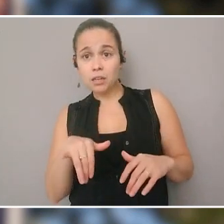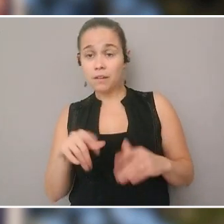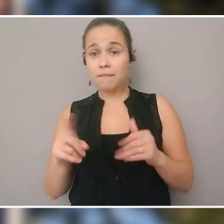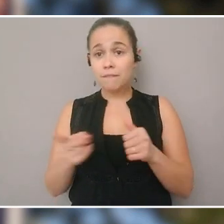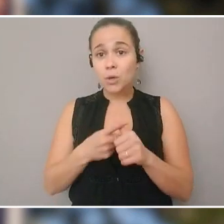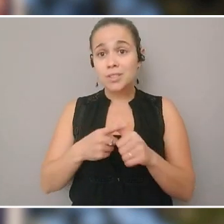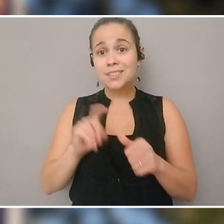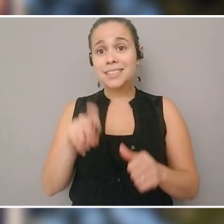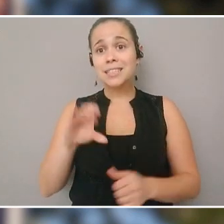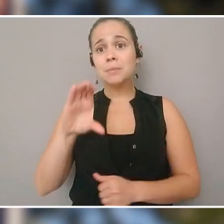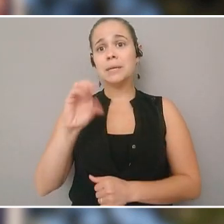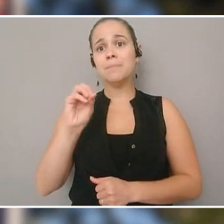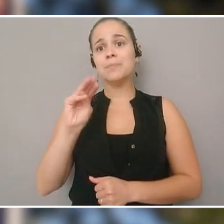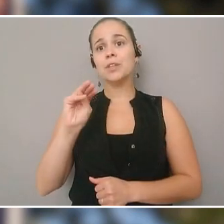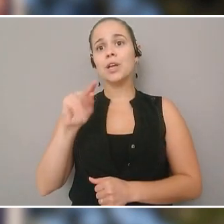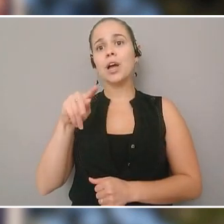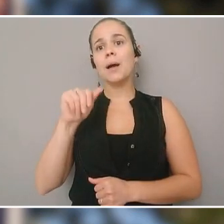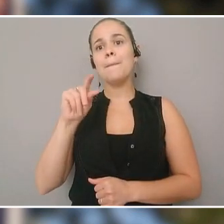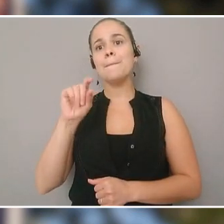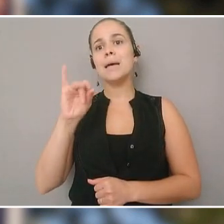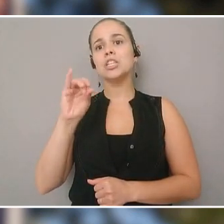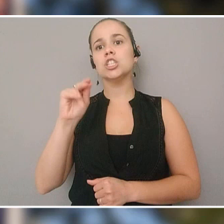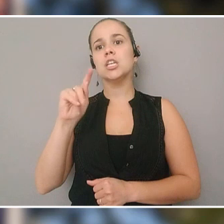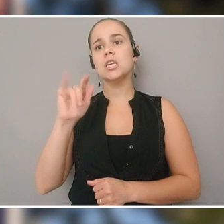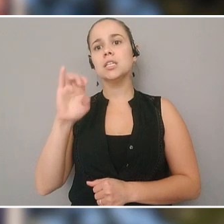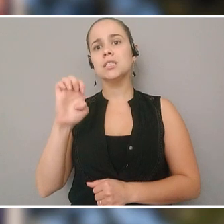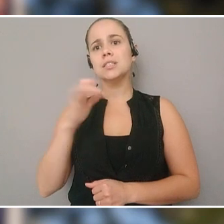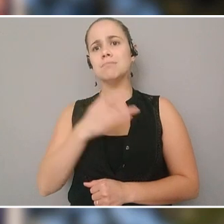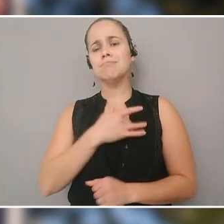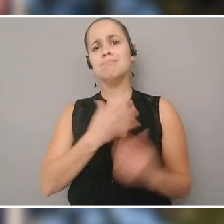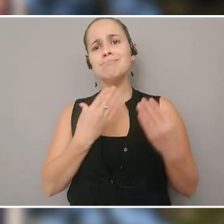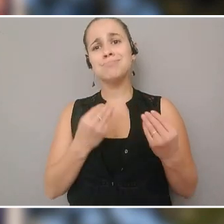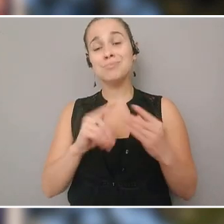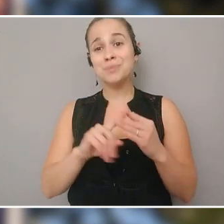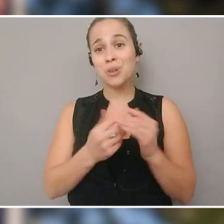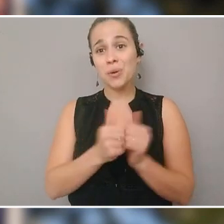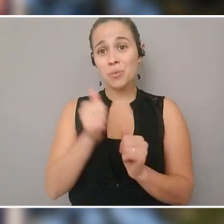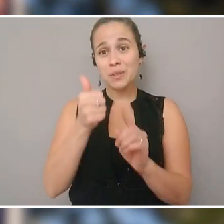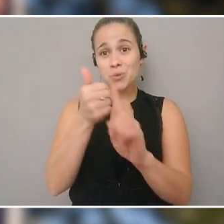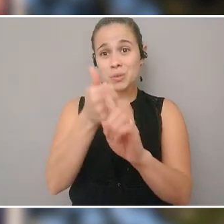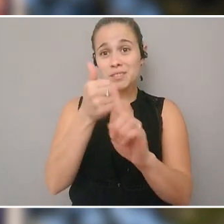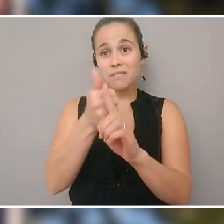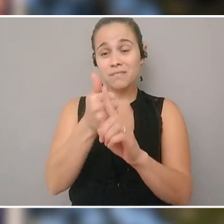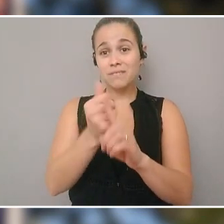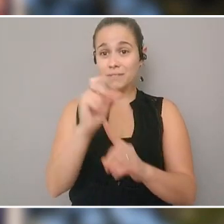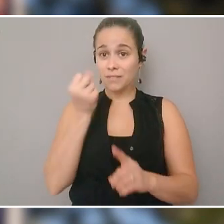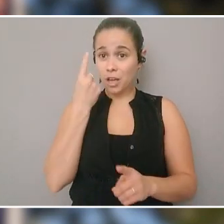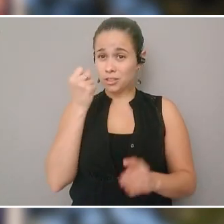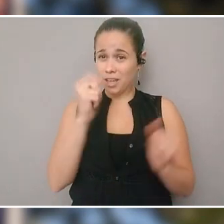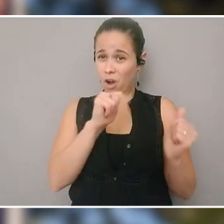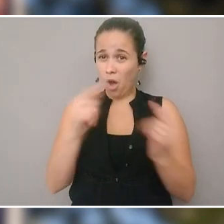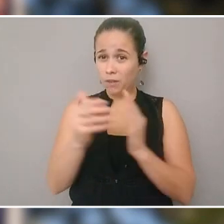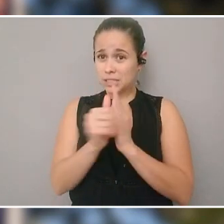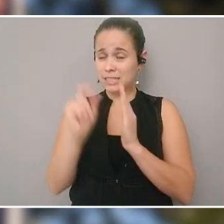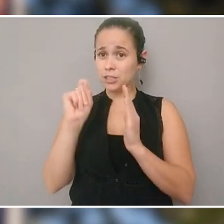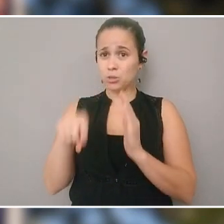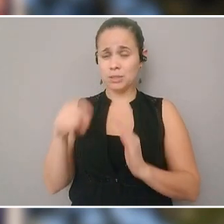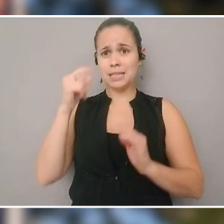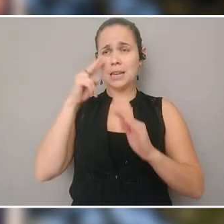con uno mismo. Usa las habilidades que ganastes para mirar con optimismo al